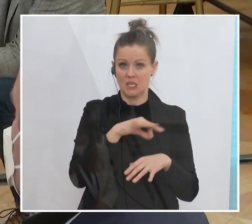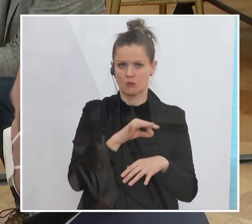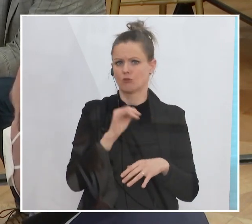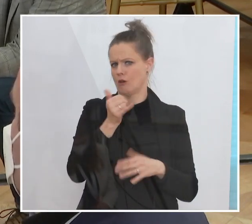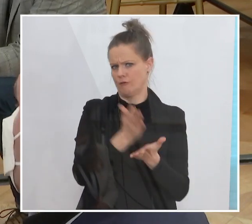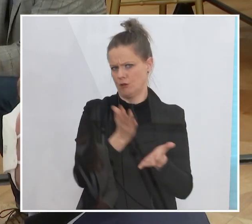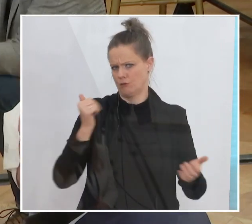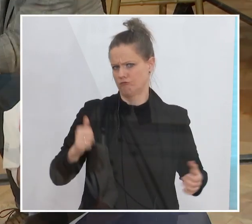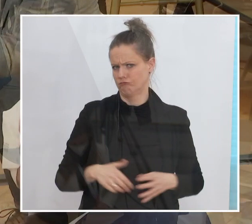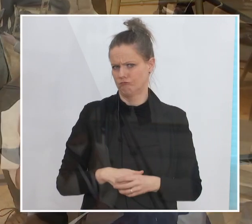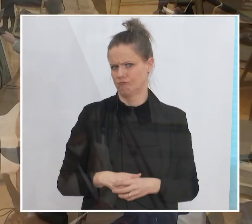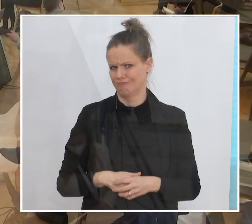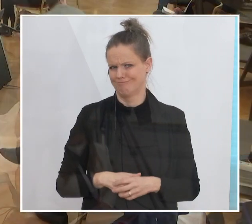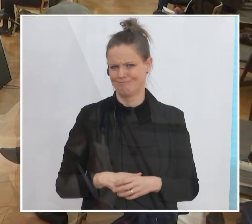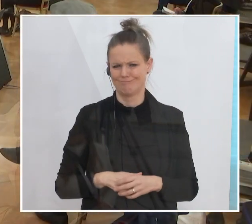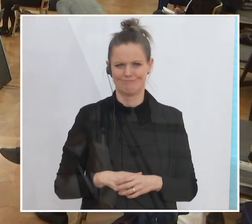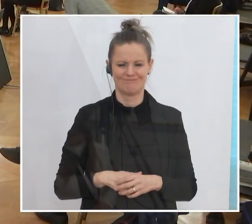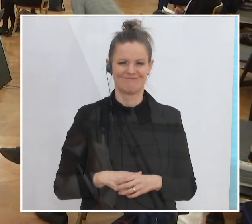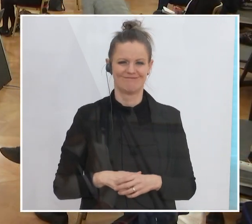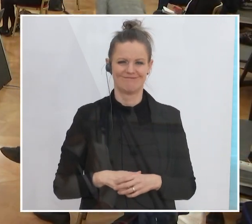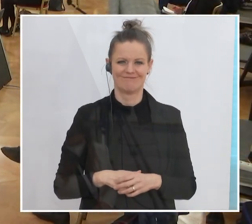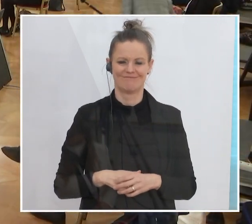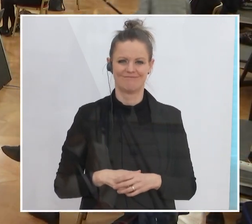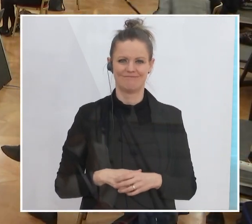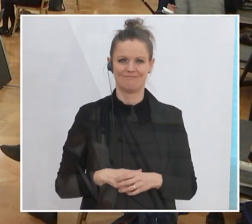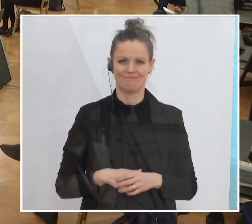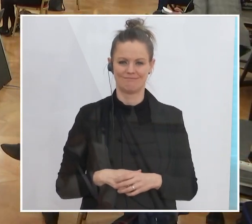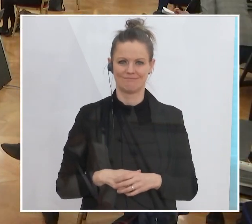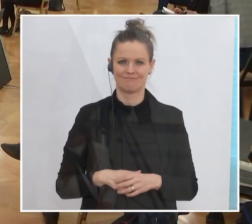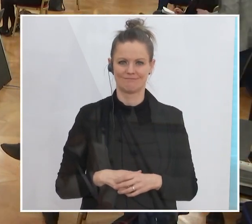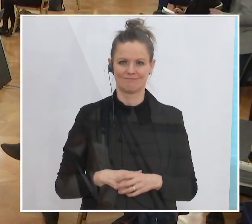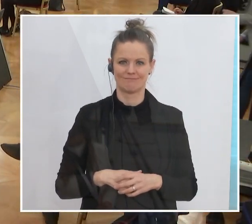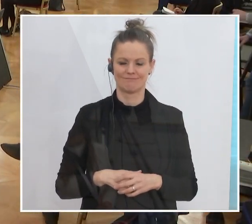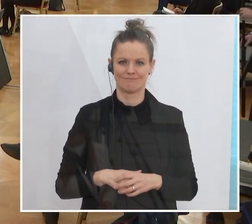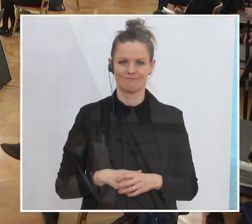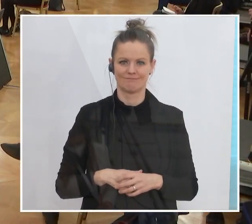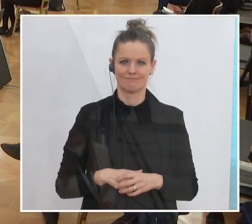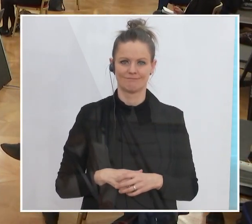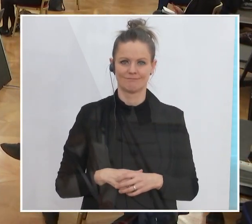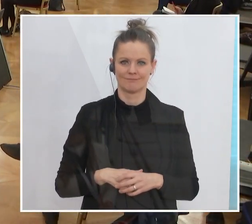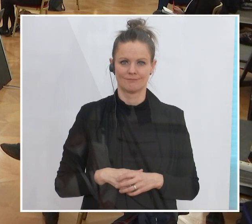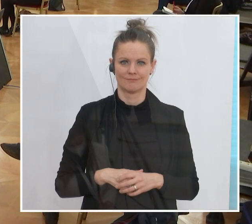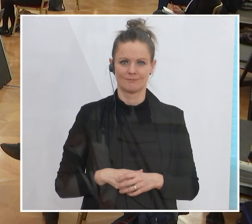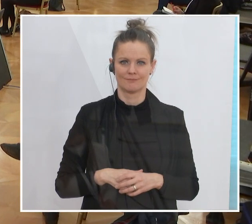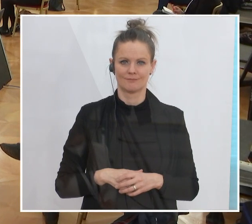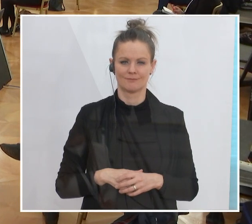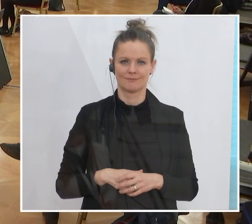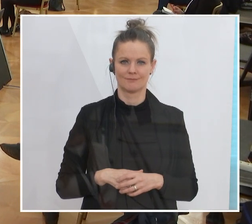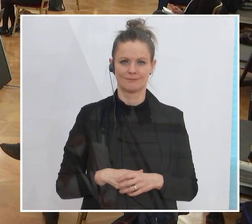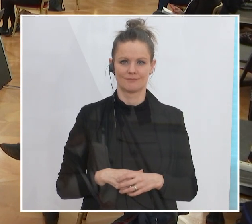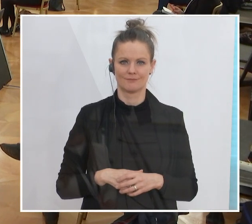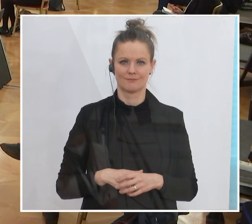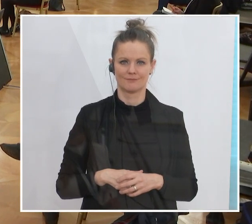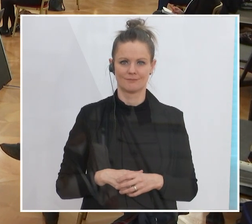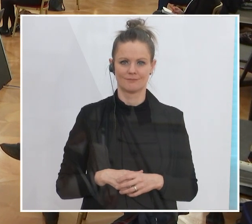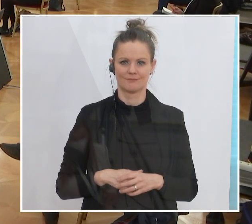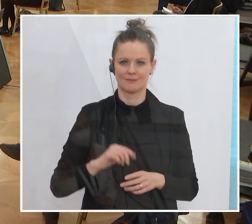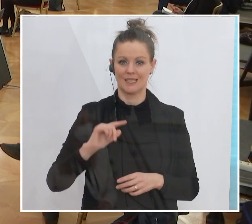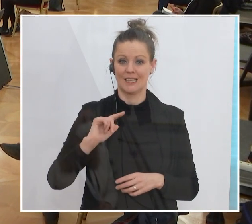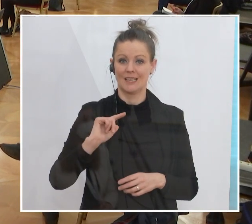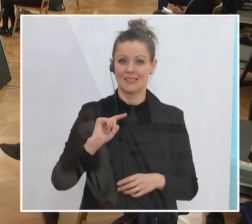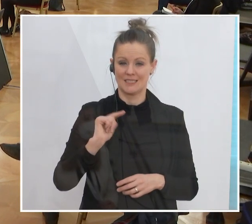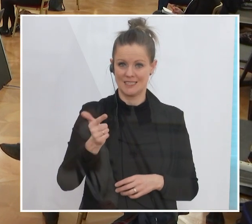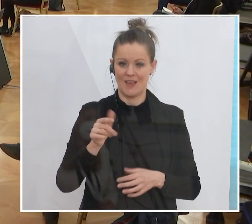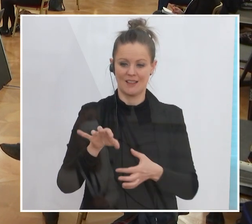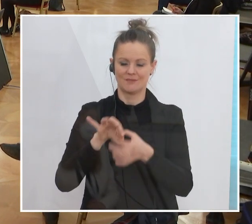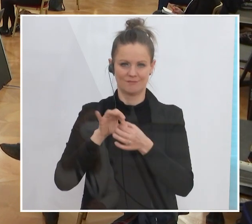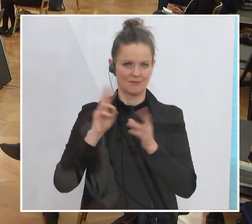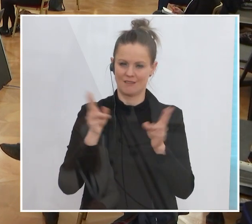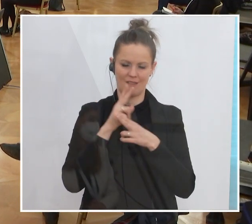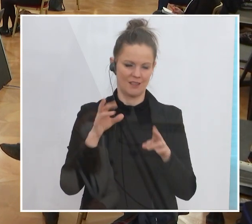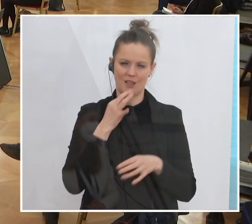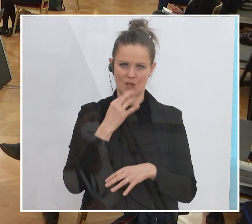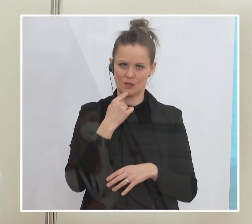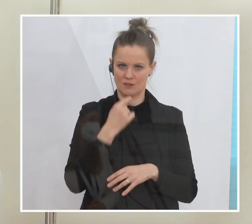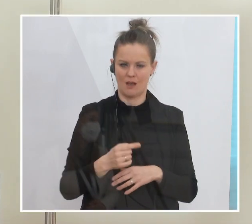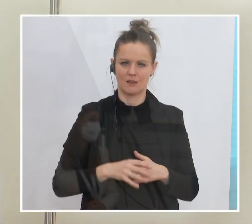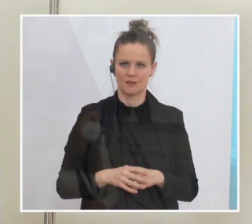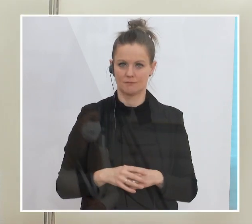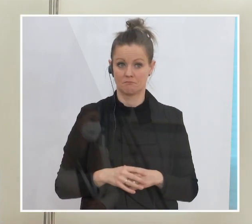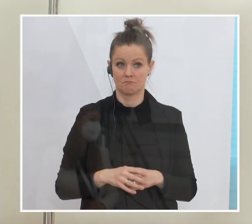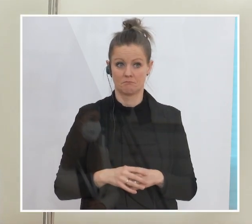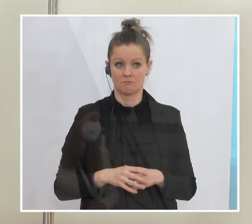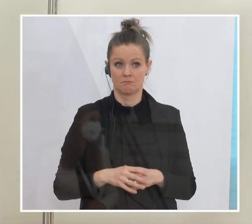Weiteres kann ich Ihnen nicht genau sagen, sie würde wohl auslaufen, ob und inwieweit sie